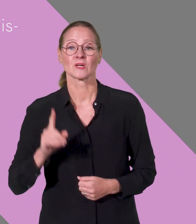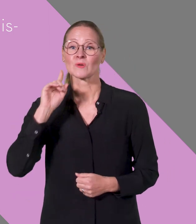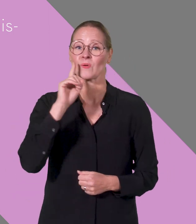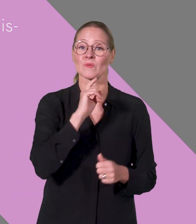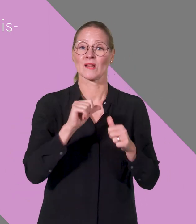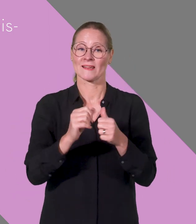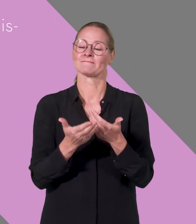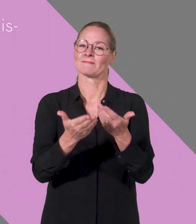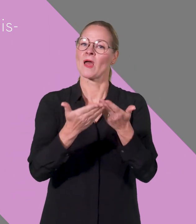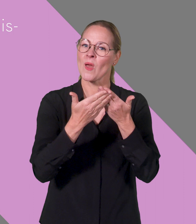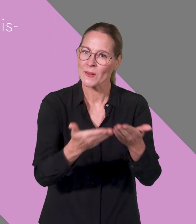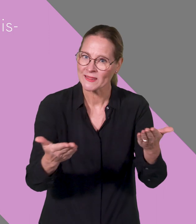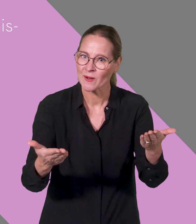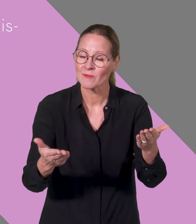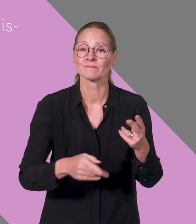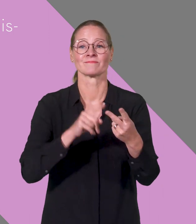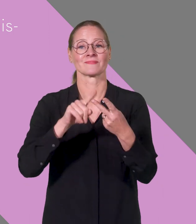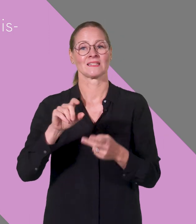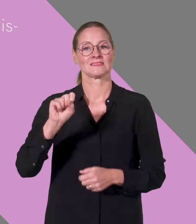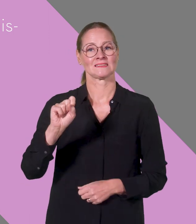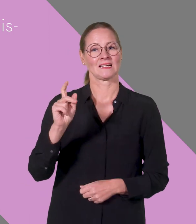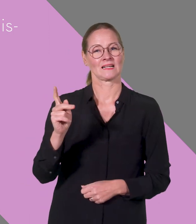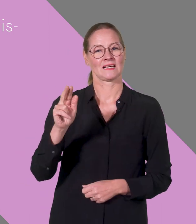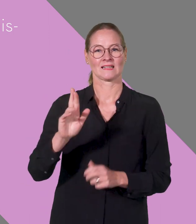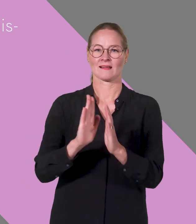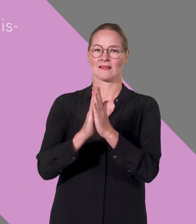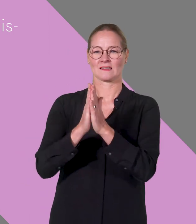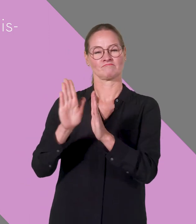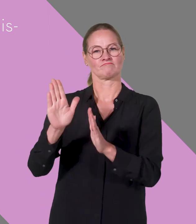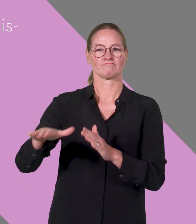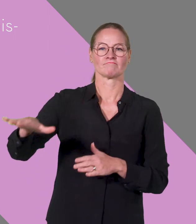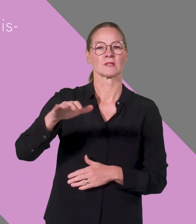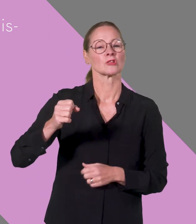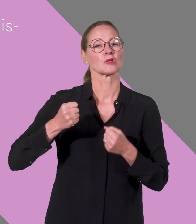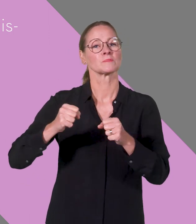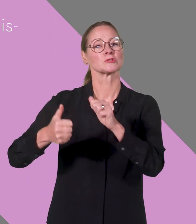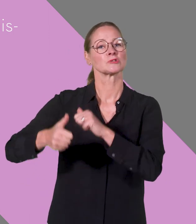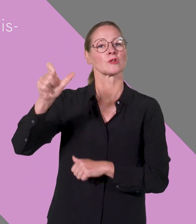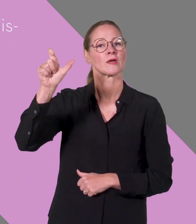Kuurojen Liitto esitti onnittelunsa ja SKS Kirjojen toimitusjohtaja -